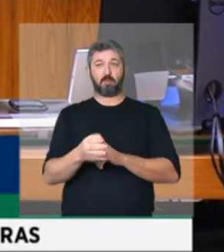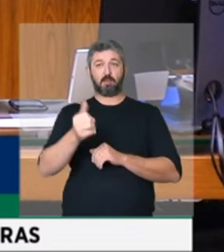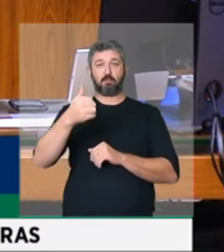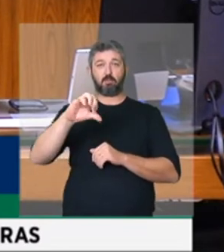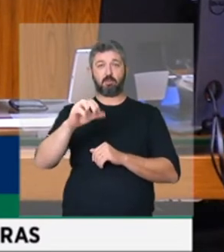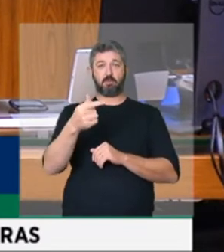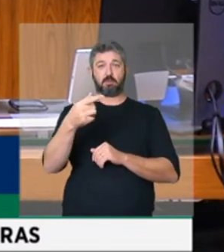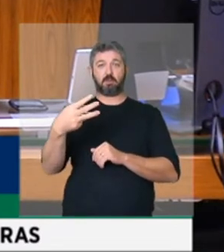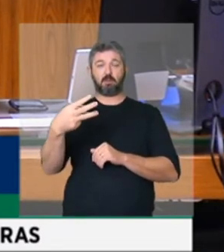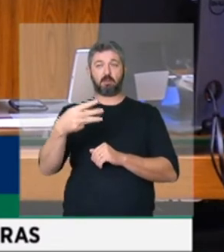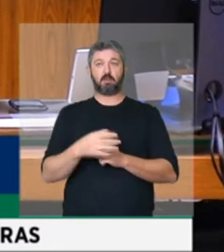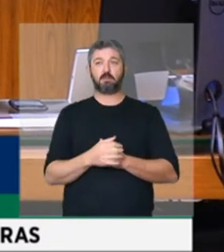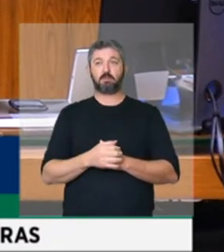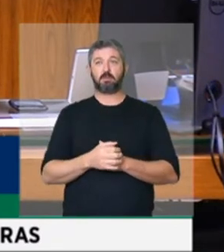ALTERA A LEI N °. 5899 DE 5